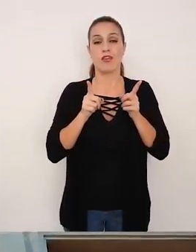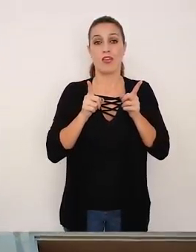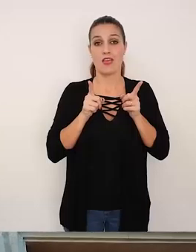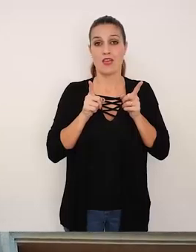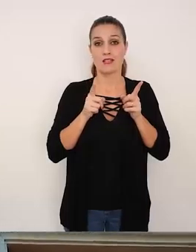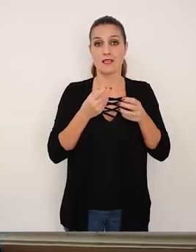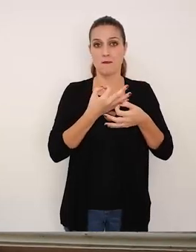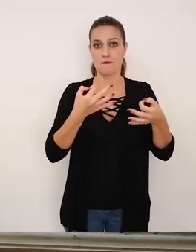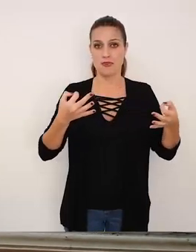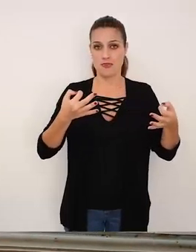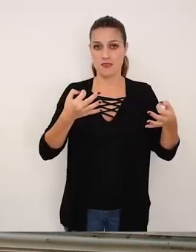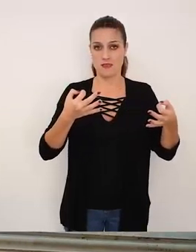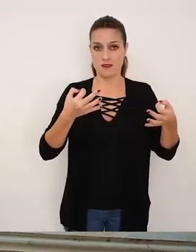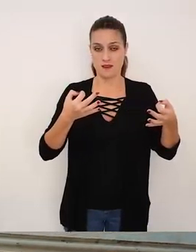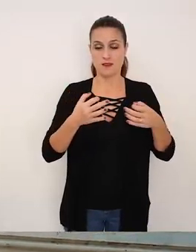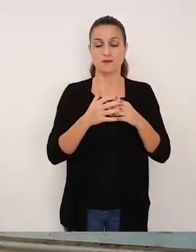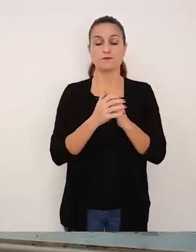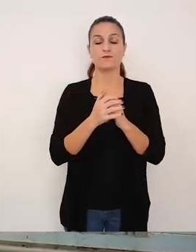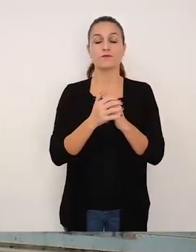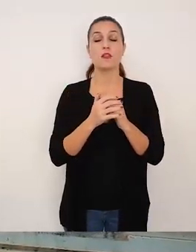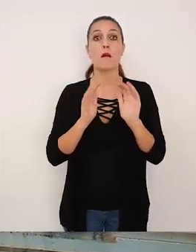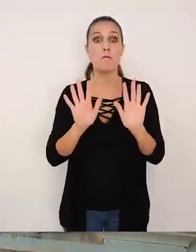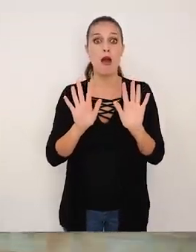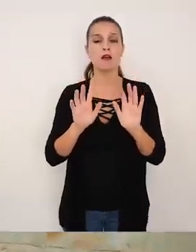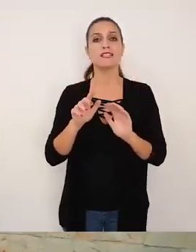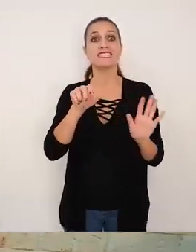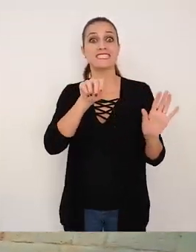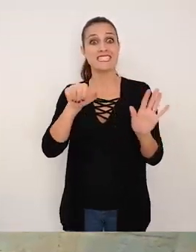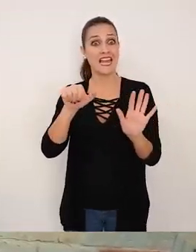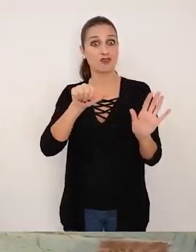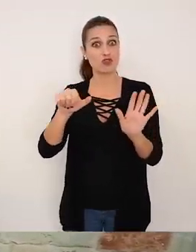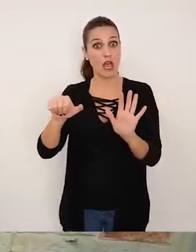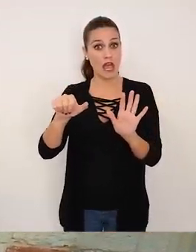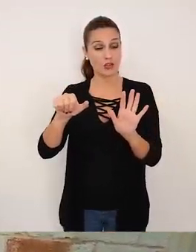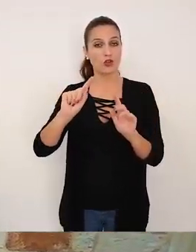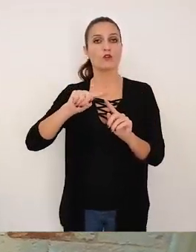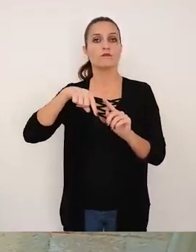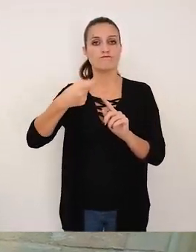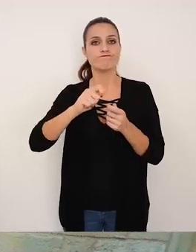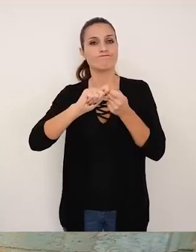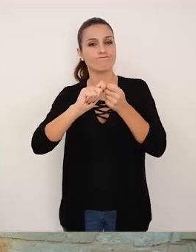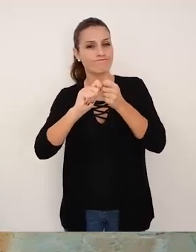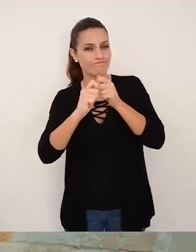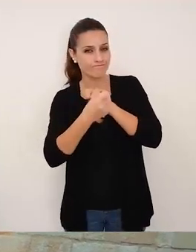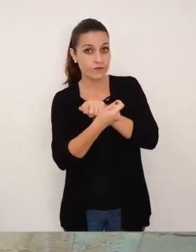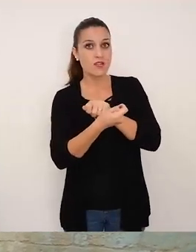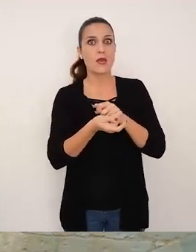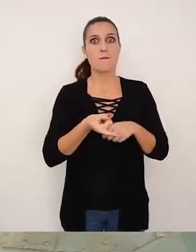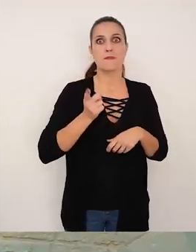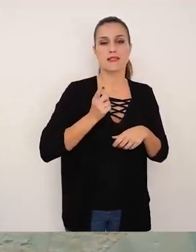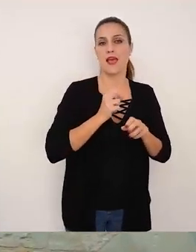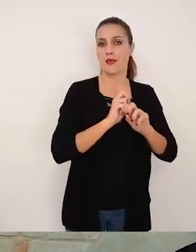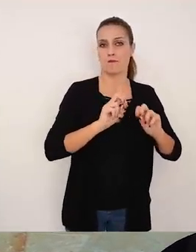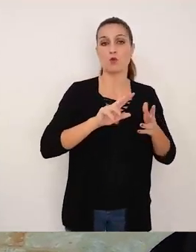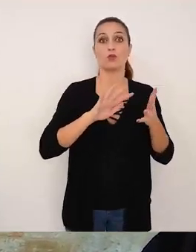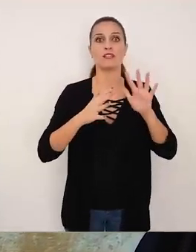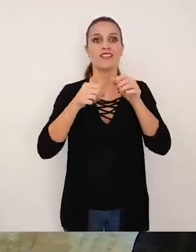Ma è nel Seicento che avviene il mutamento da struttura militaresca a residenza nobiliare,